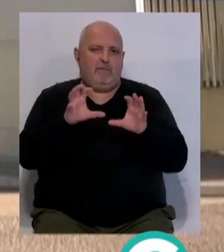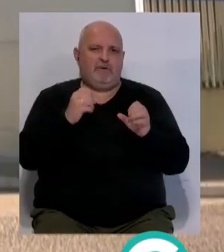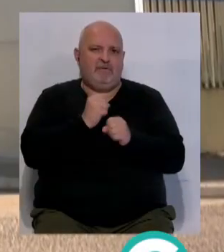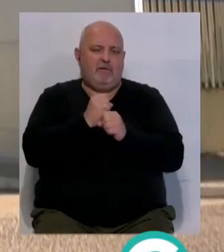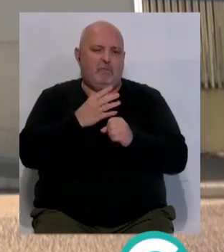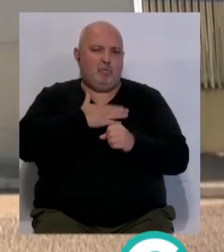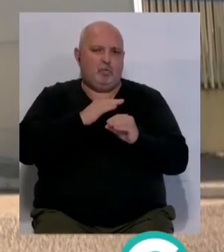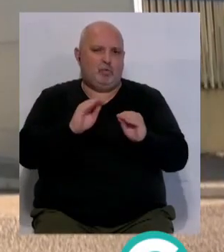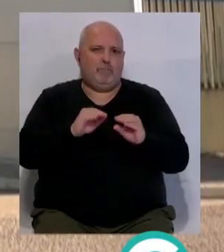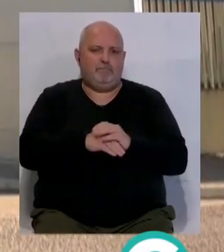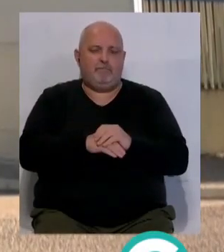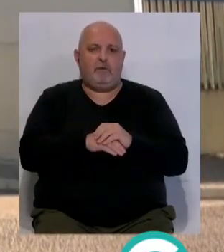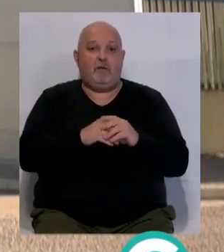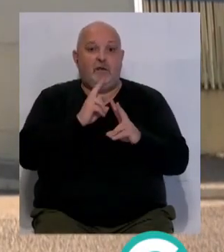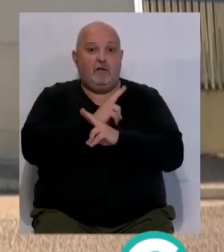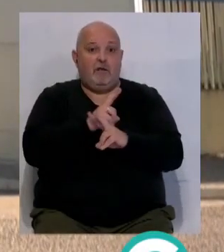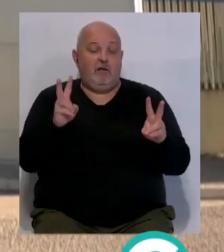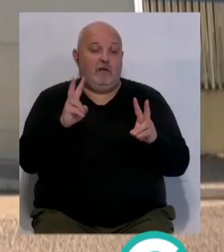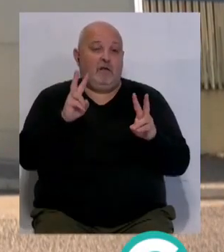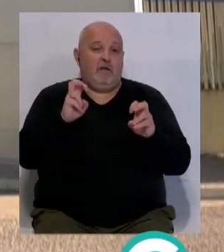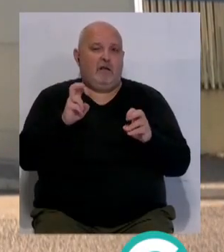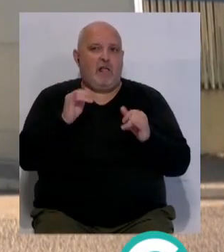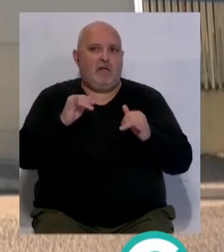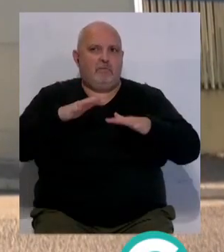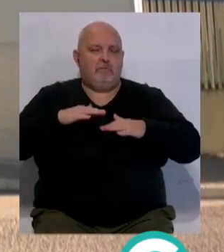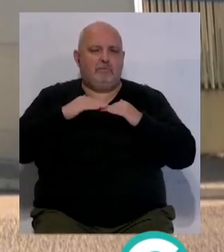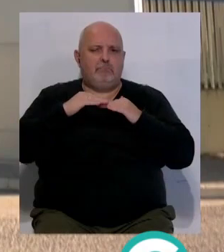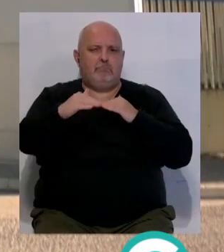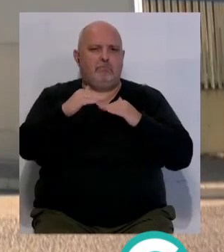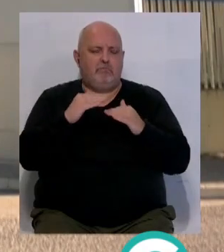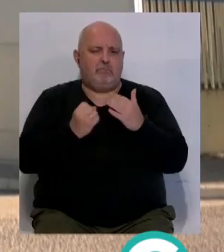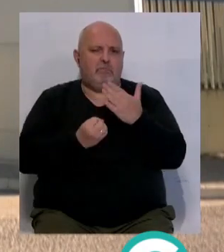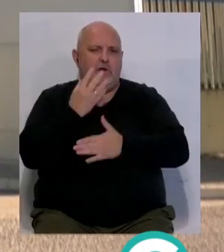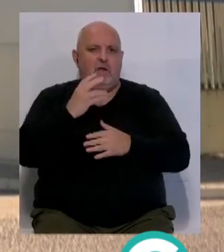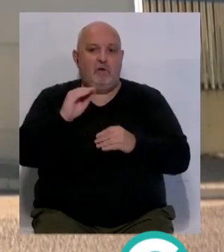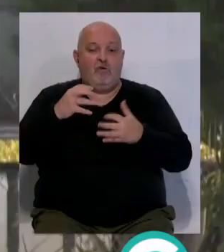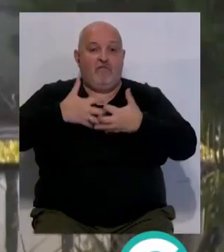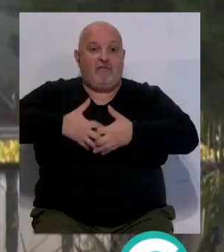propios han recordado además que existe superficie para el desarrollo de la propia factoría y las